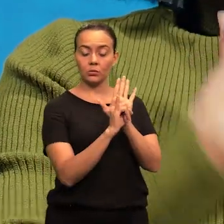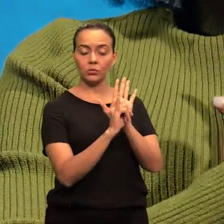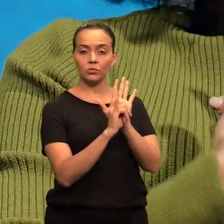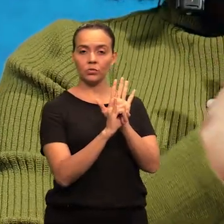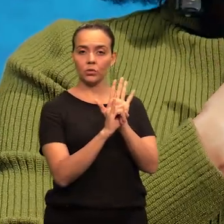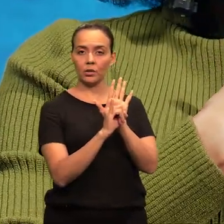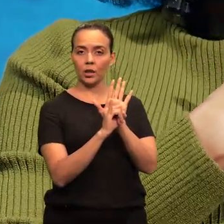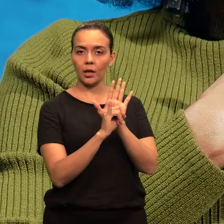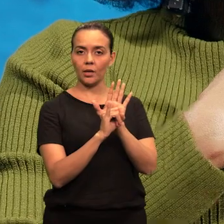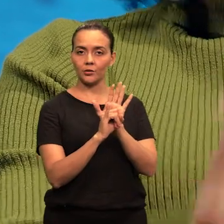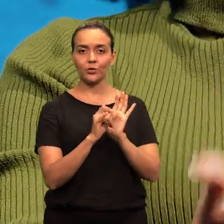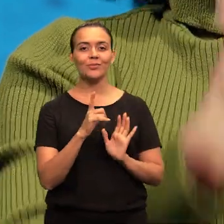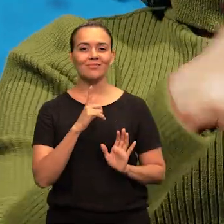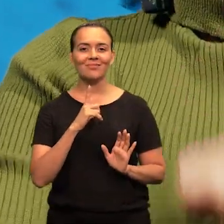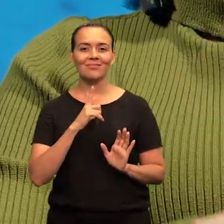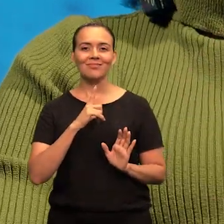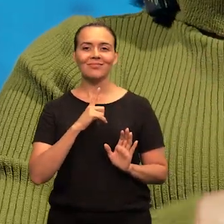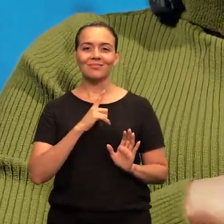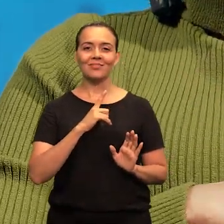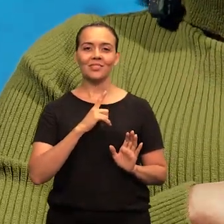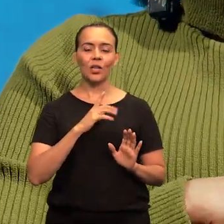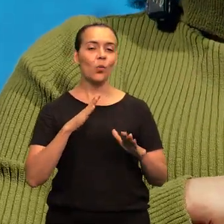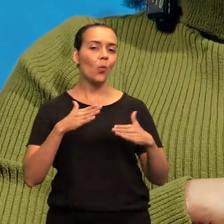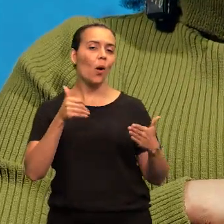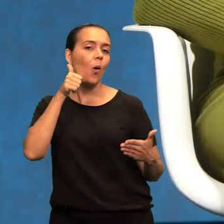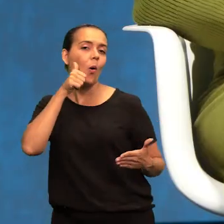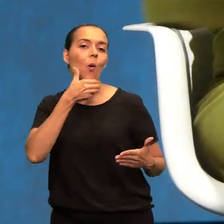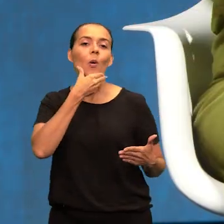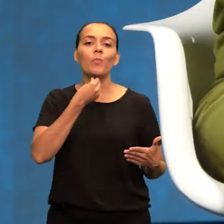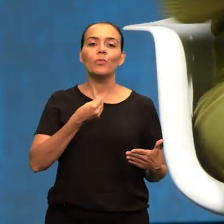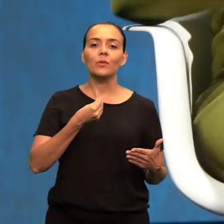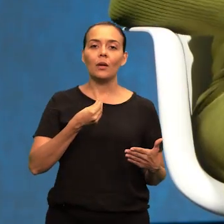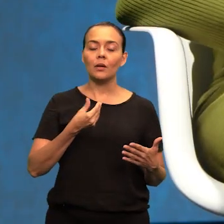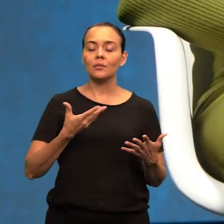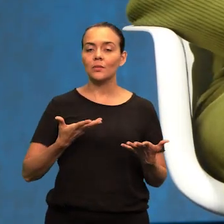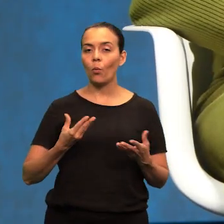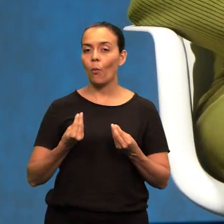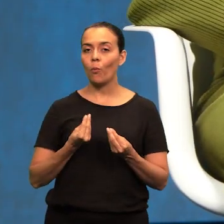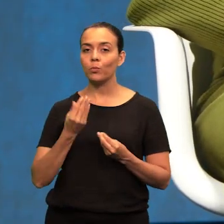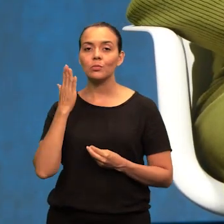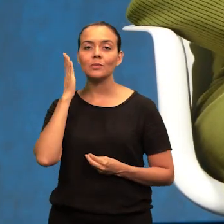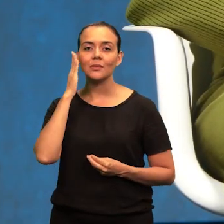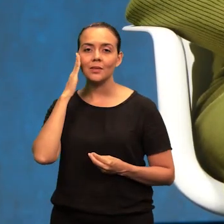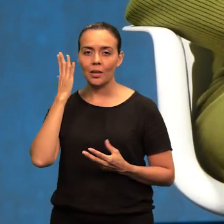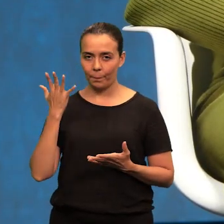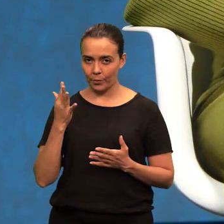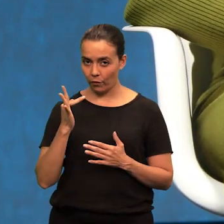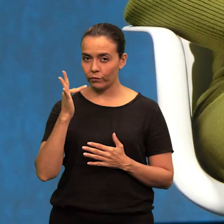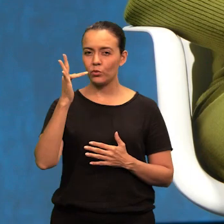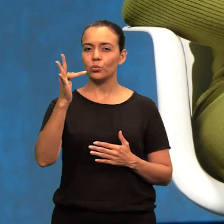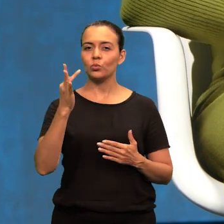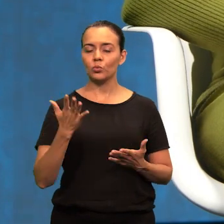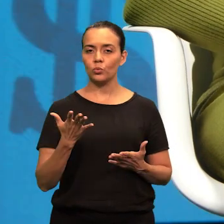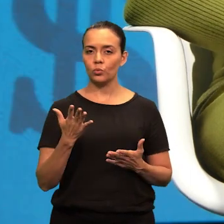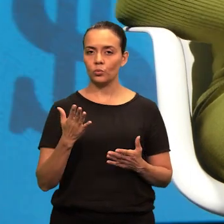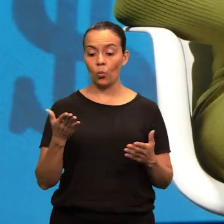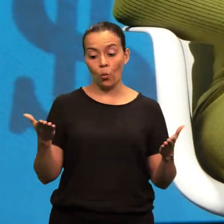é constituída pelo dispositivo da sexualidade. Nos últimos anos para cá, o que a gente tem tentado